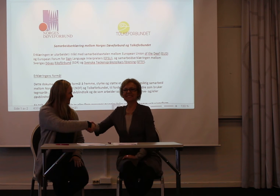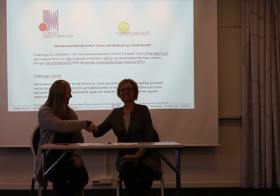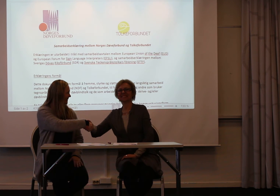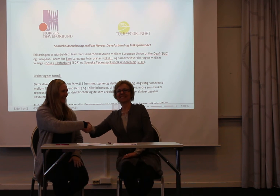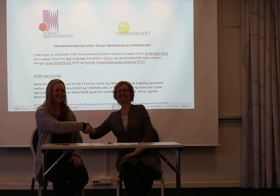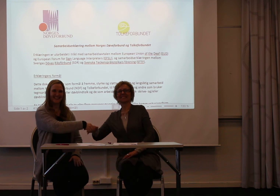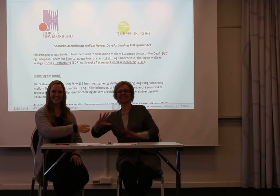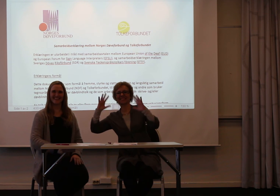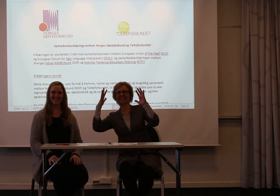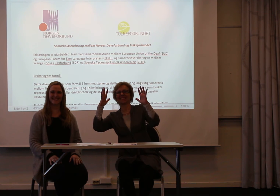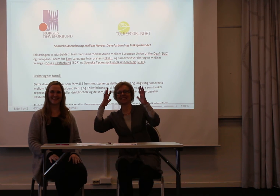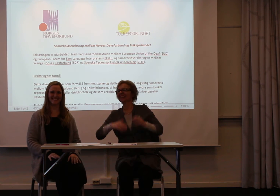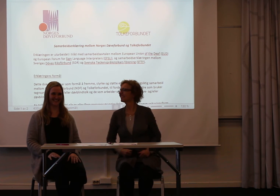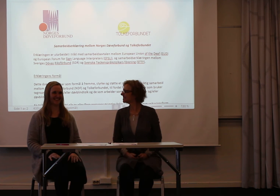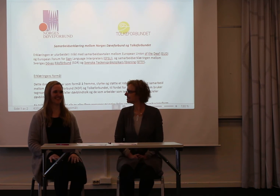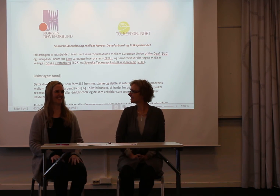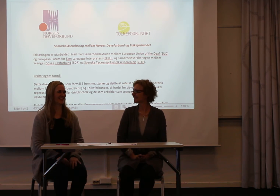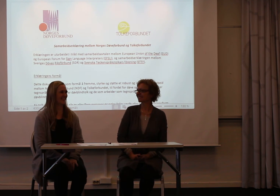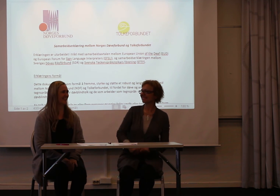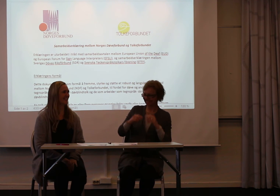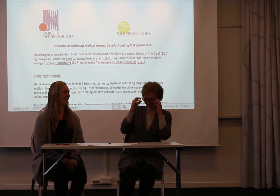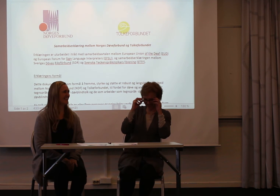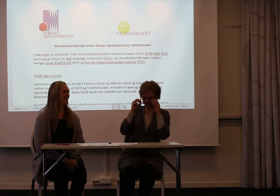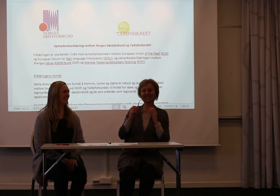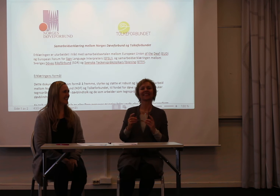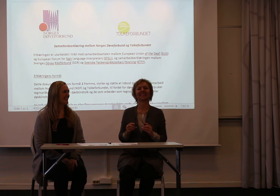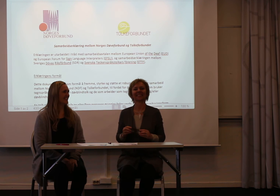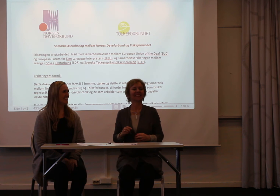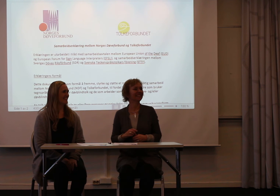(Applaus)